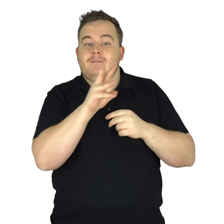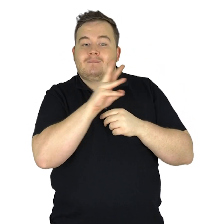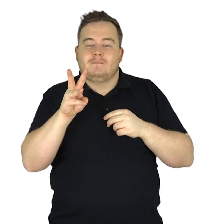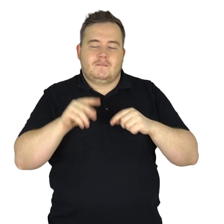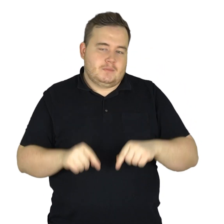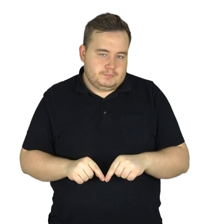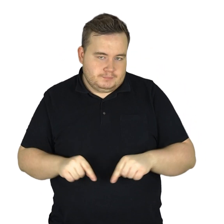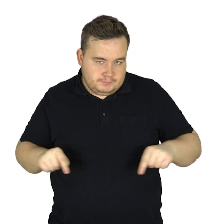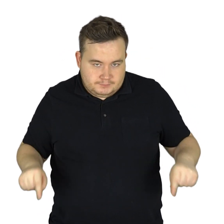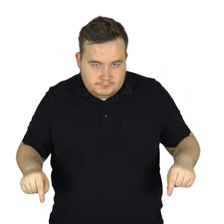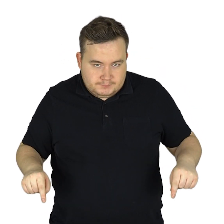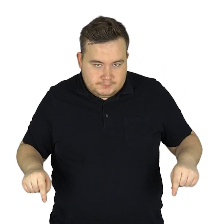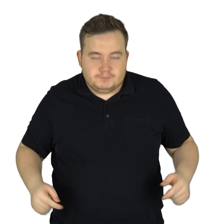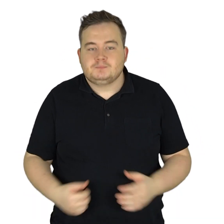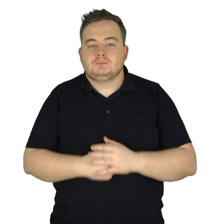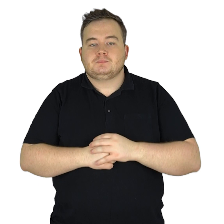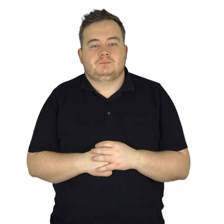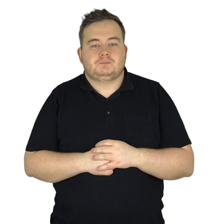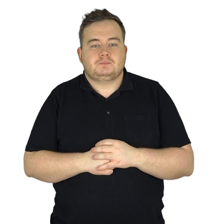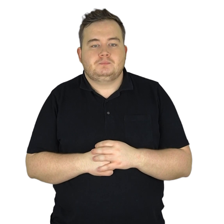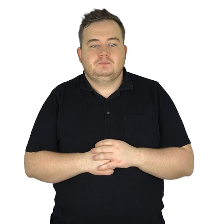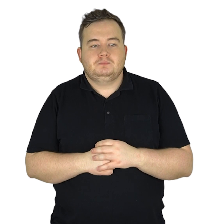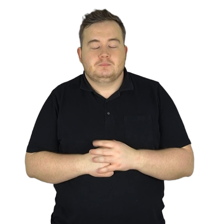https://www.wbp.olsztyn.pl/dla-czytelnikow/